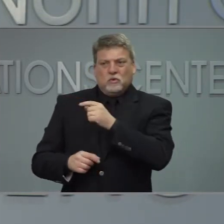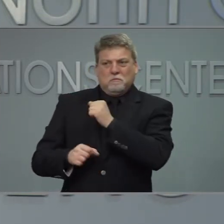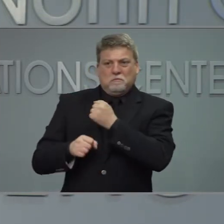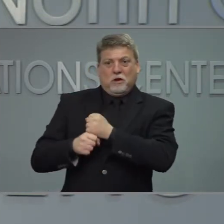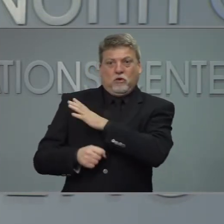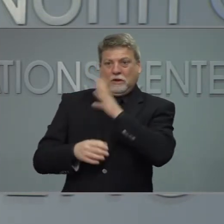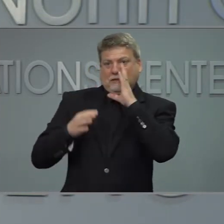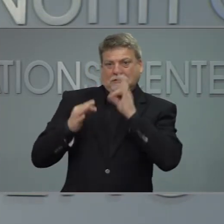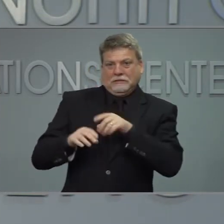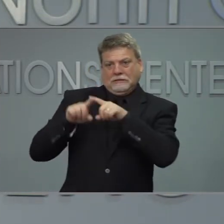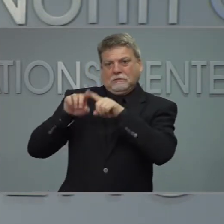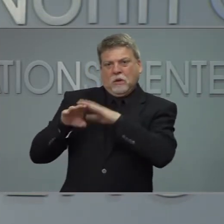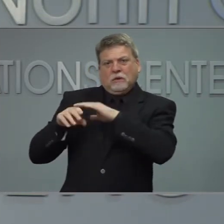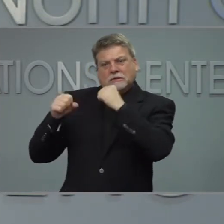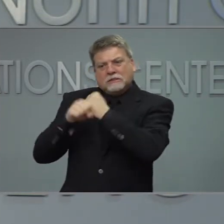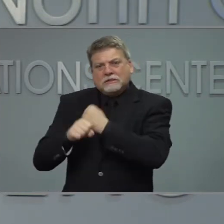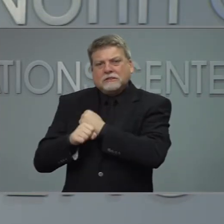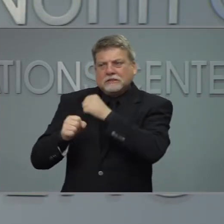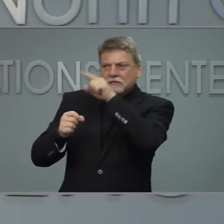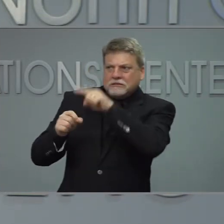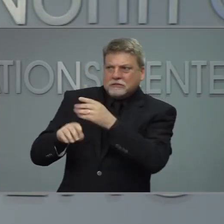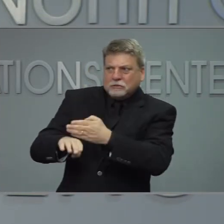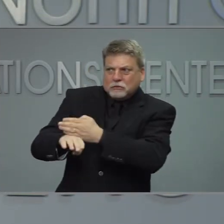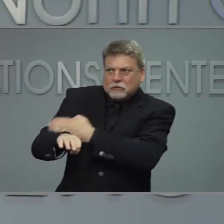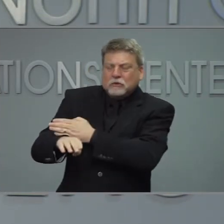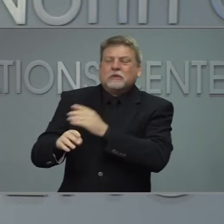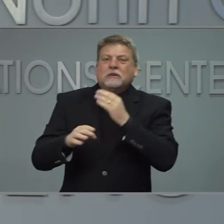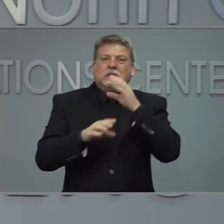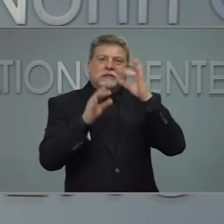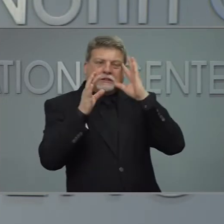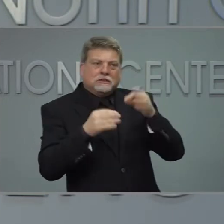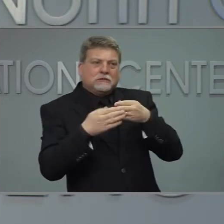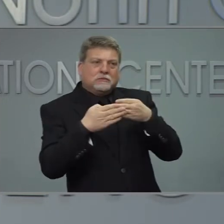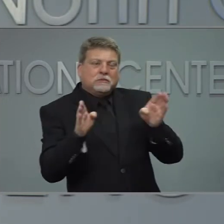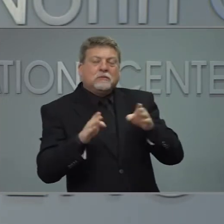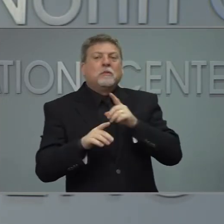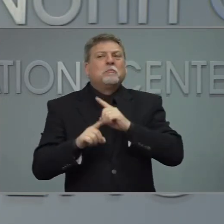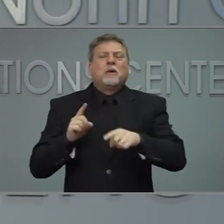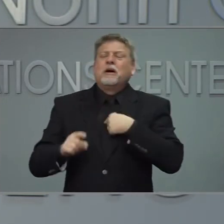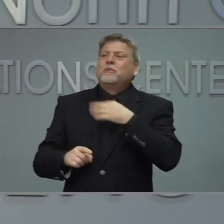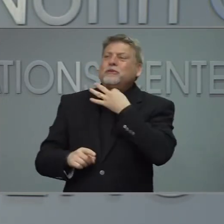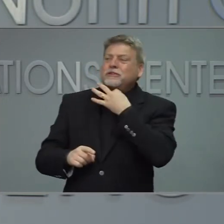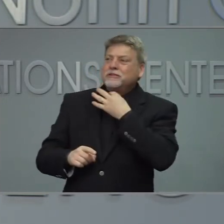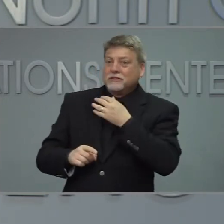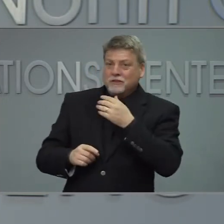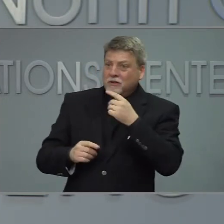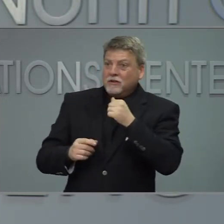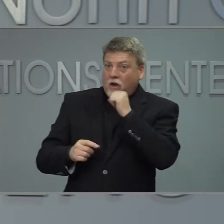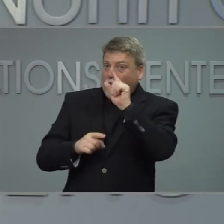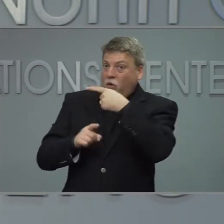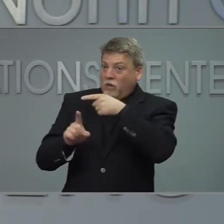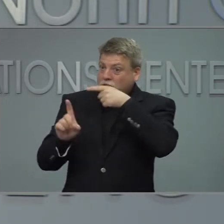Sé que las cifras mejoran. En las decisiones.